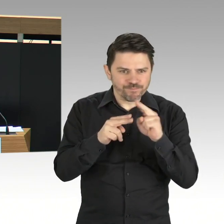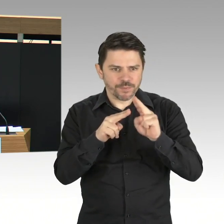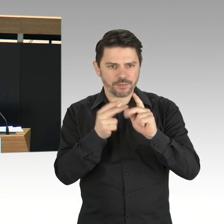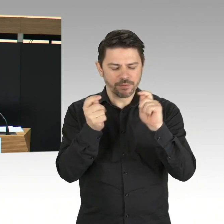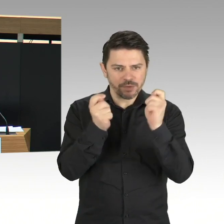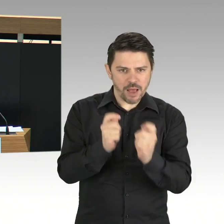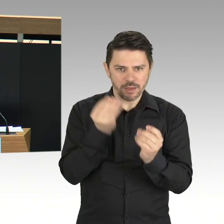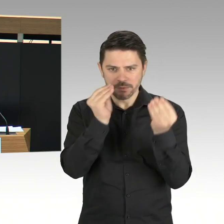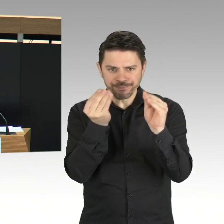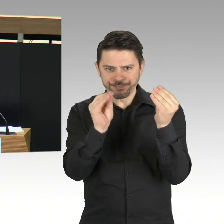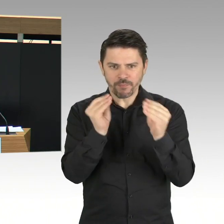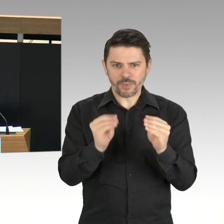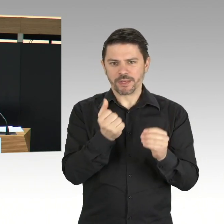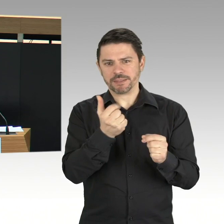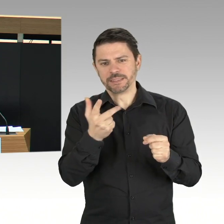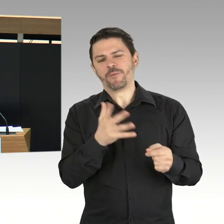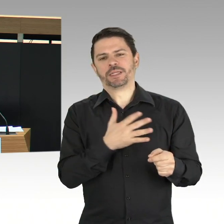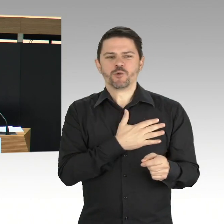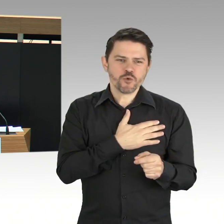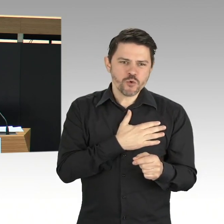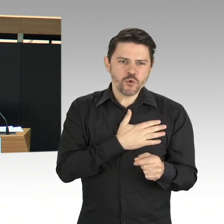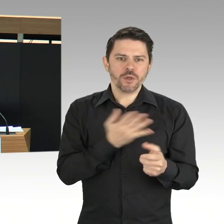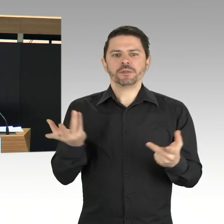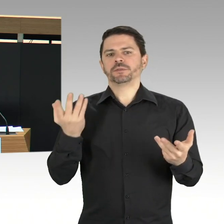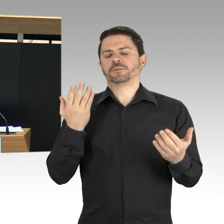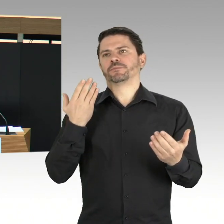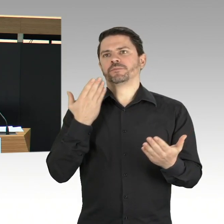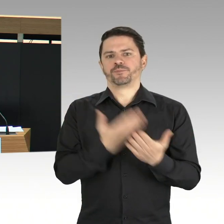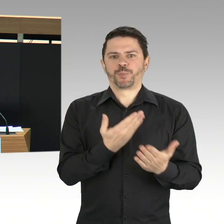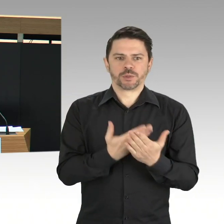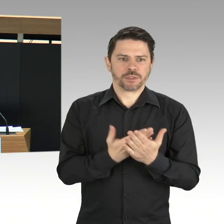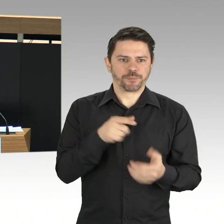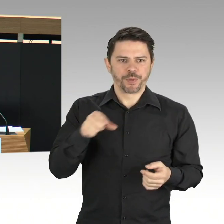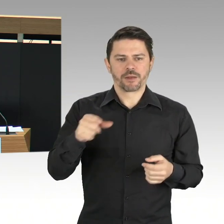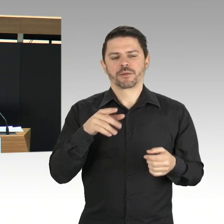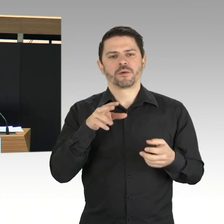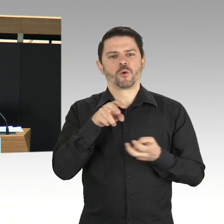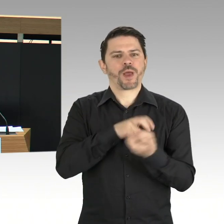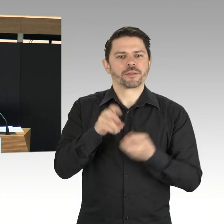denn sie waren und sind und bleiben wichtige Partnerinnen und Partner im Kampf um faire Mieten